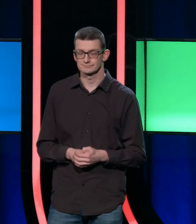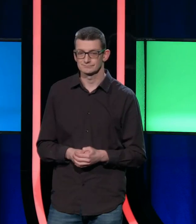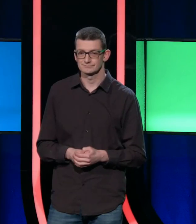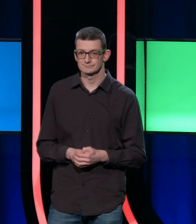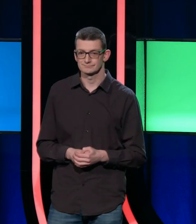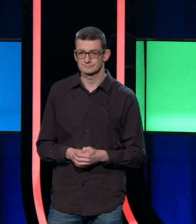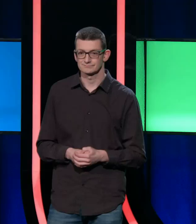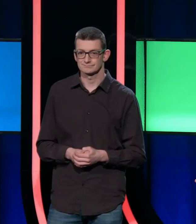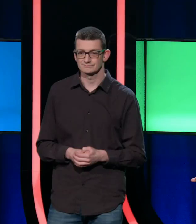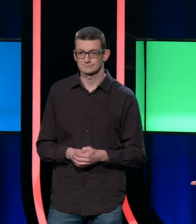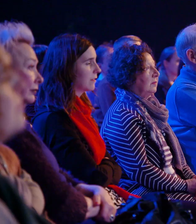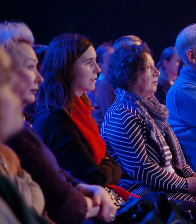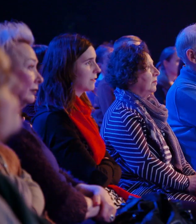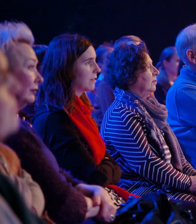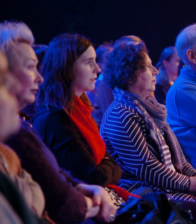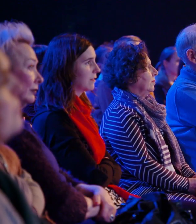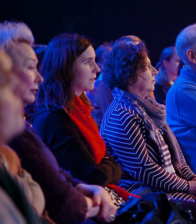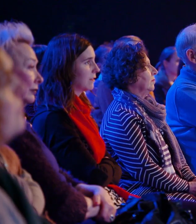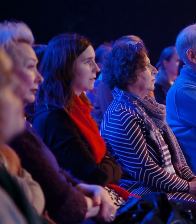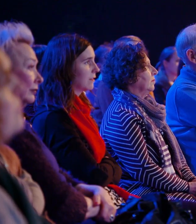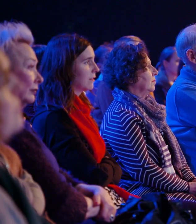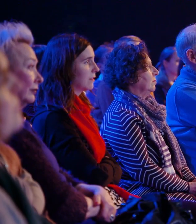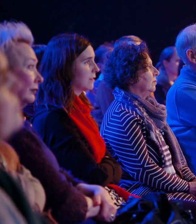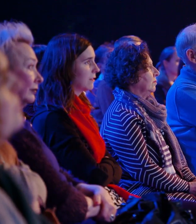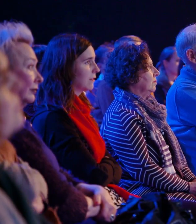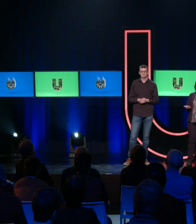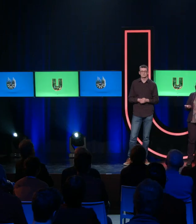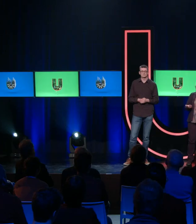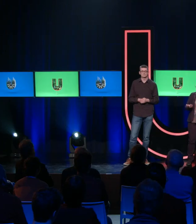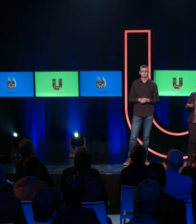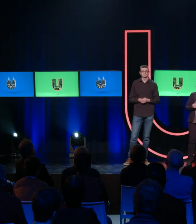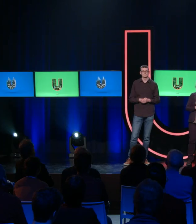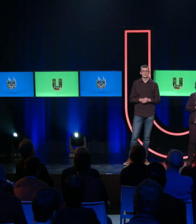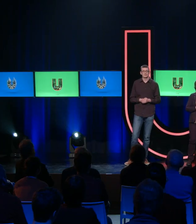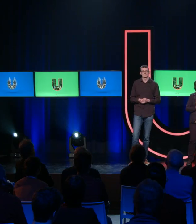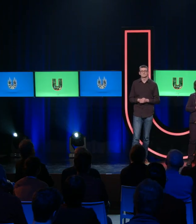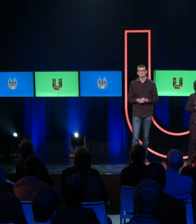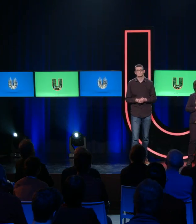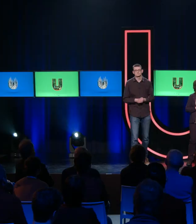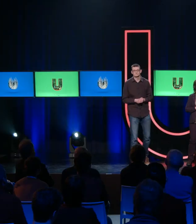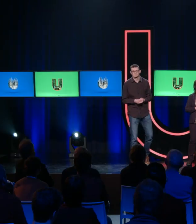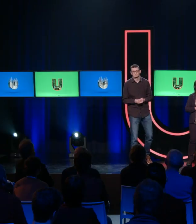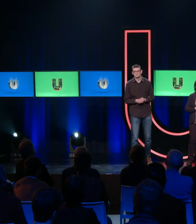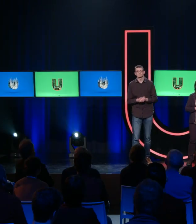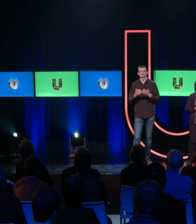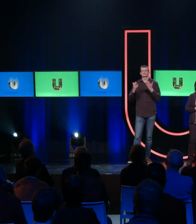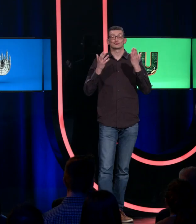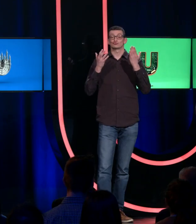en waar ze de voorkeur aan geven. Goed. We zeiden het al: over gebarentalen bestaan veel misverstanden.